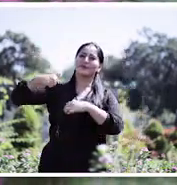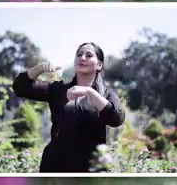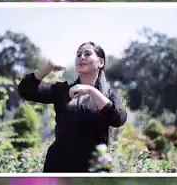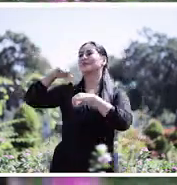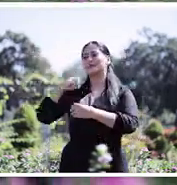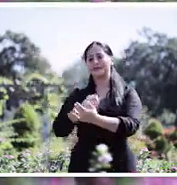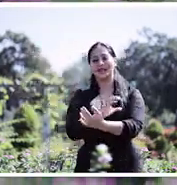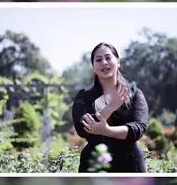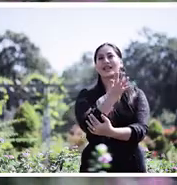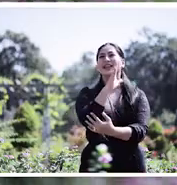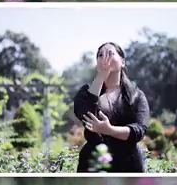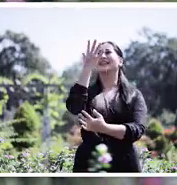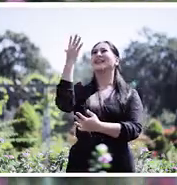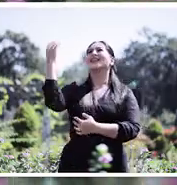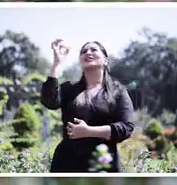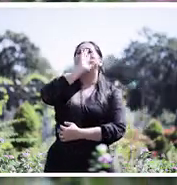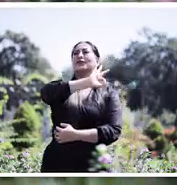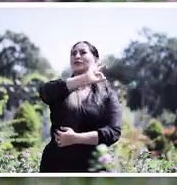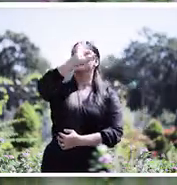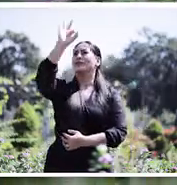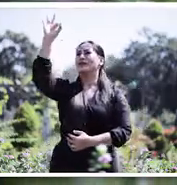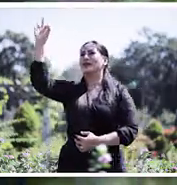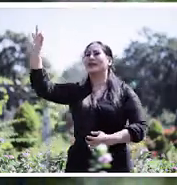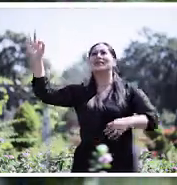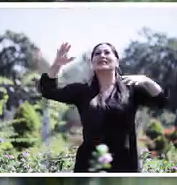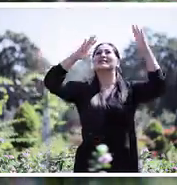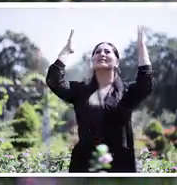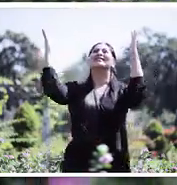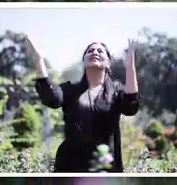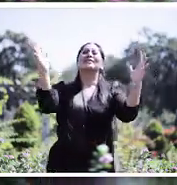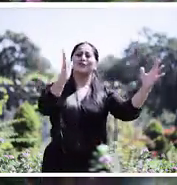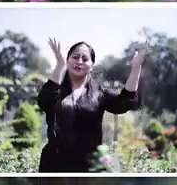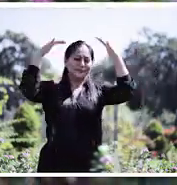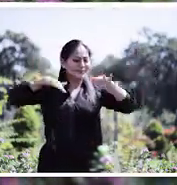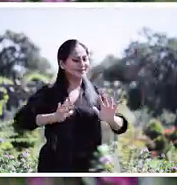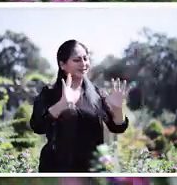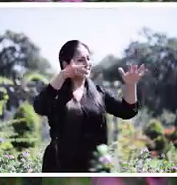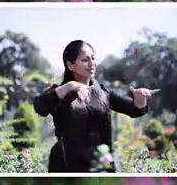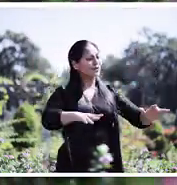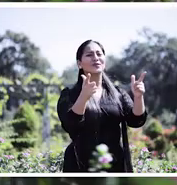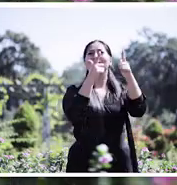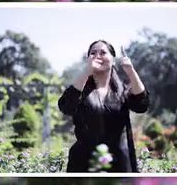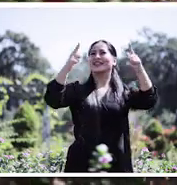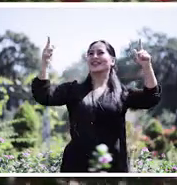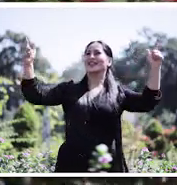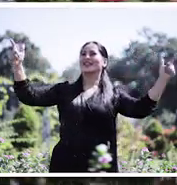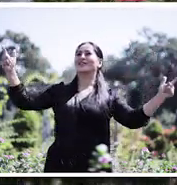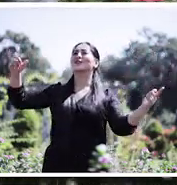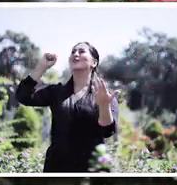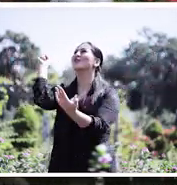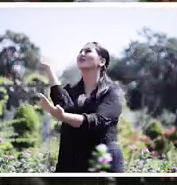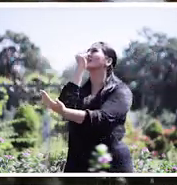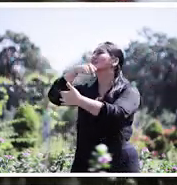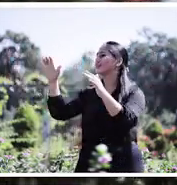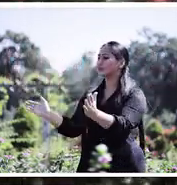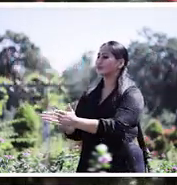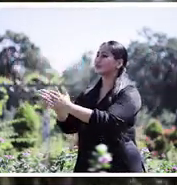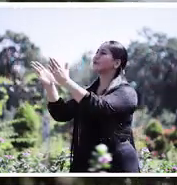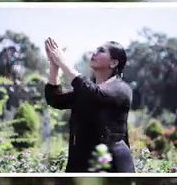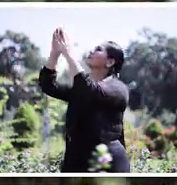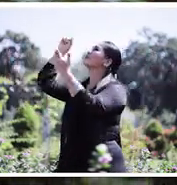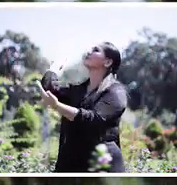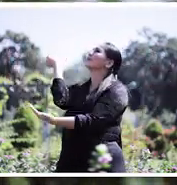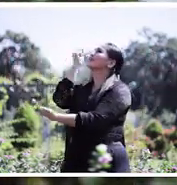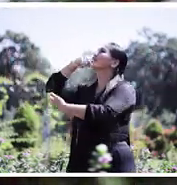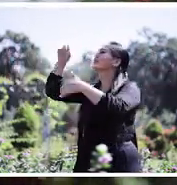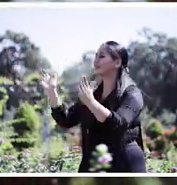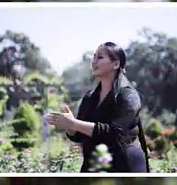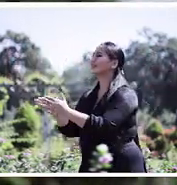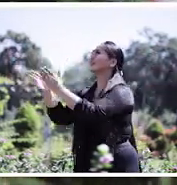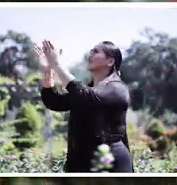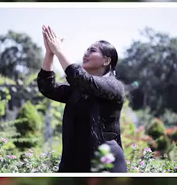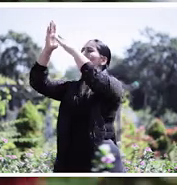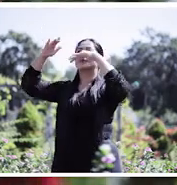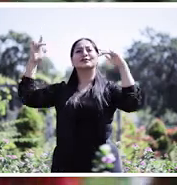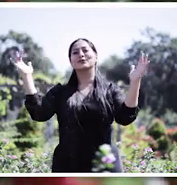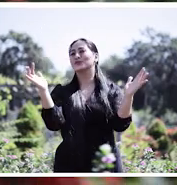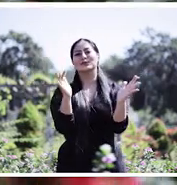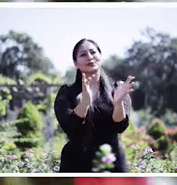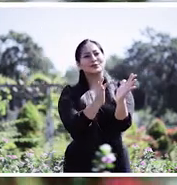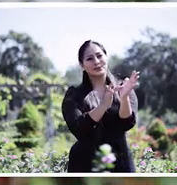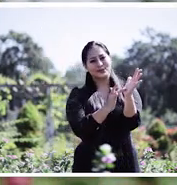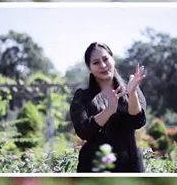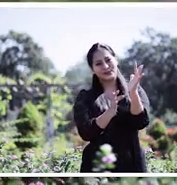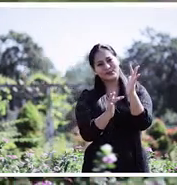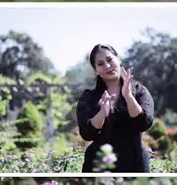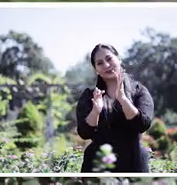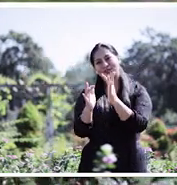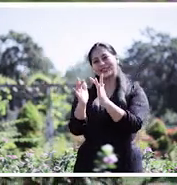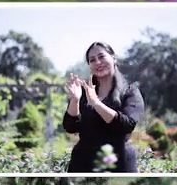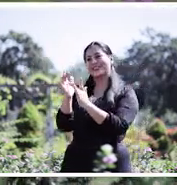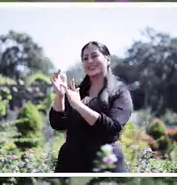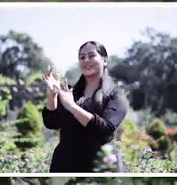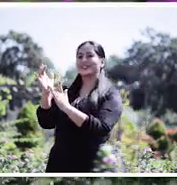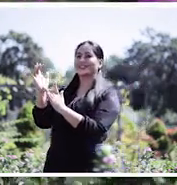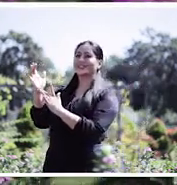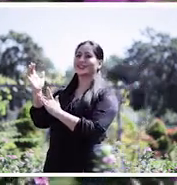花も、雲も、風も、大海も 奏でよ、奏でよイエスを